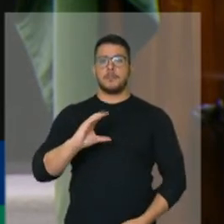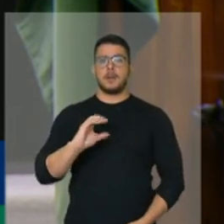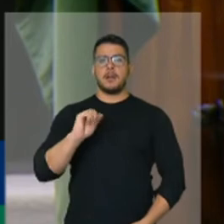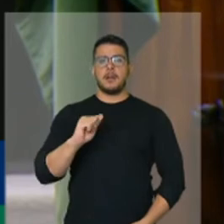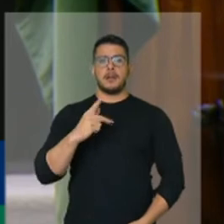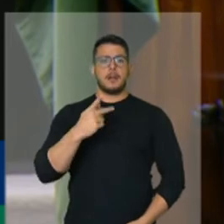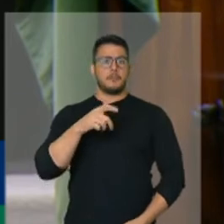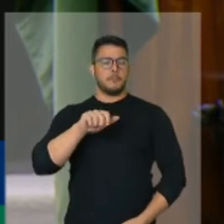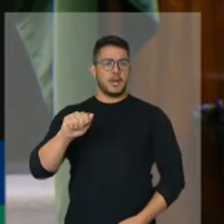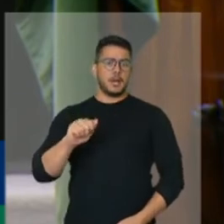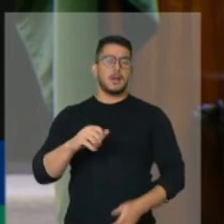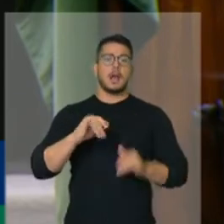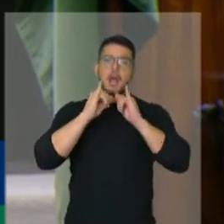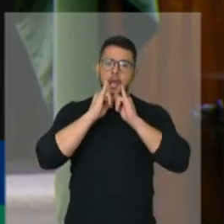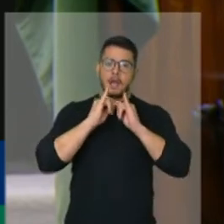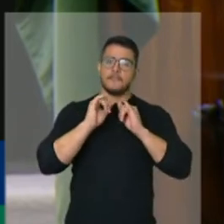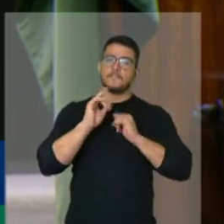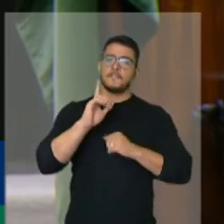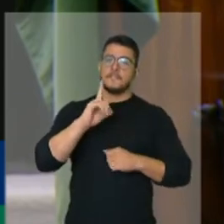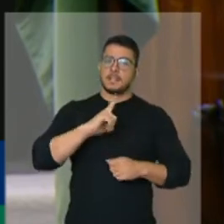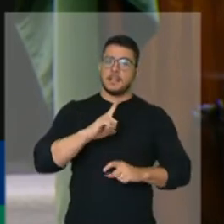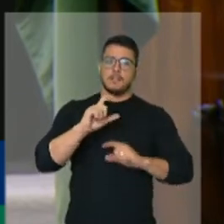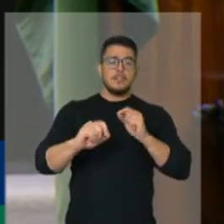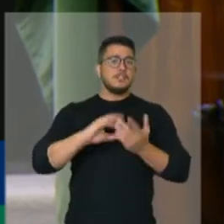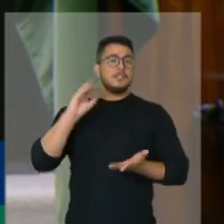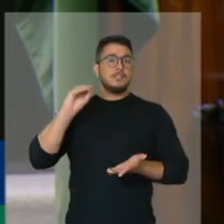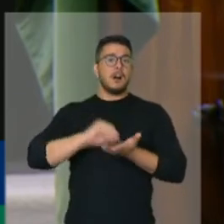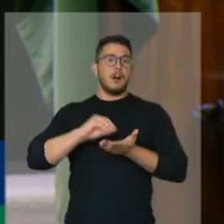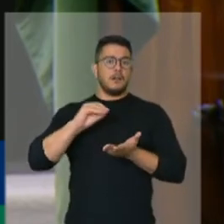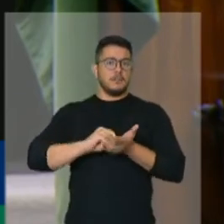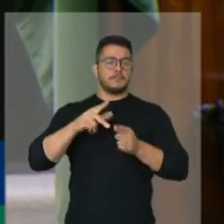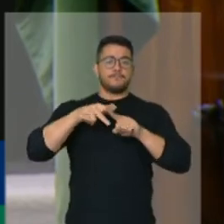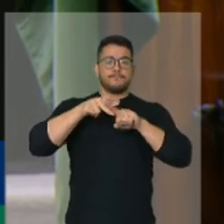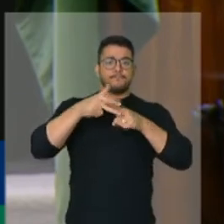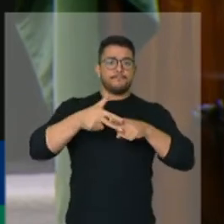... NO ANO PASSADO... A EMPRESA PRIVADA CONCESSIONÁRIA DO LINHÃO DE TRANSMISSÃO E DA SUBESTAÇÃO